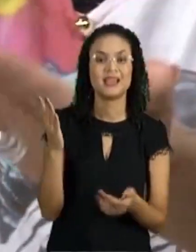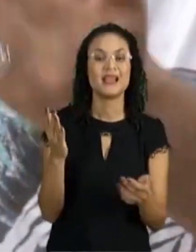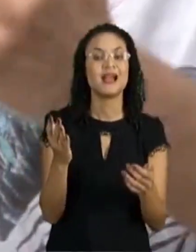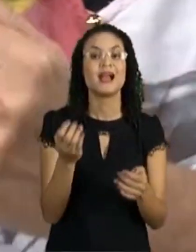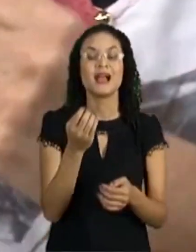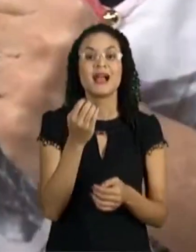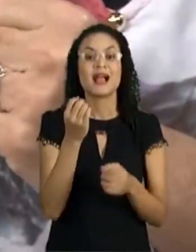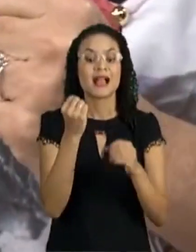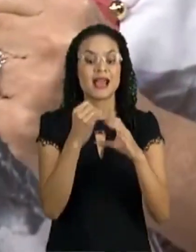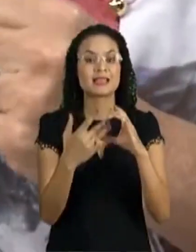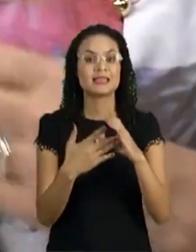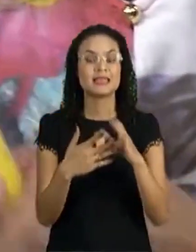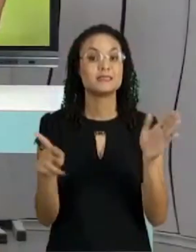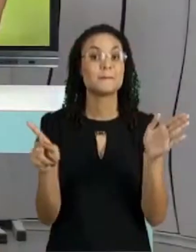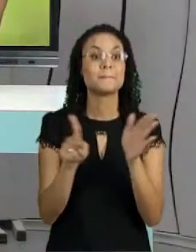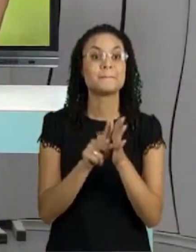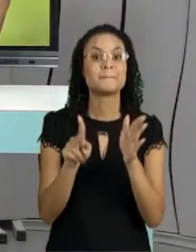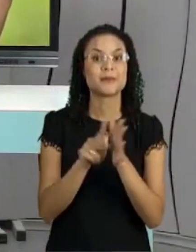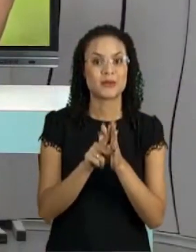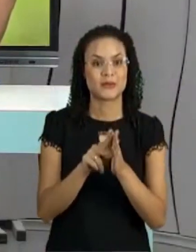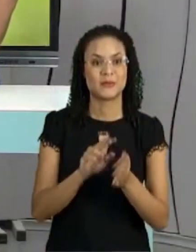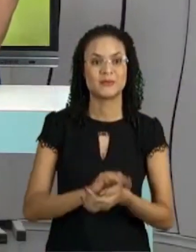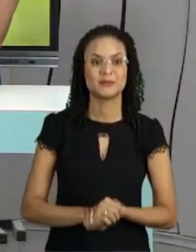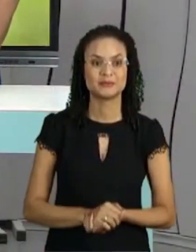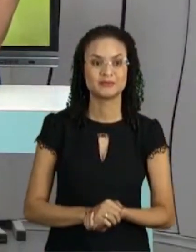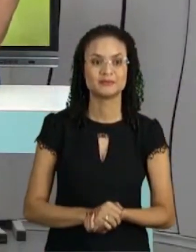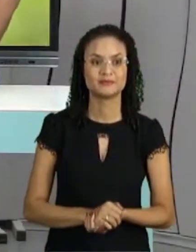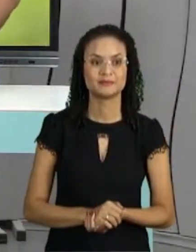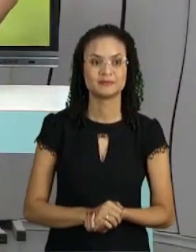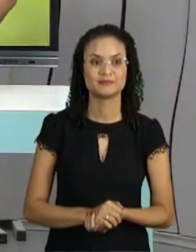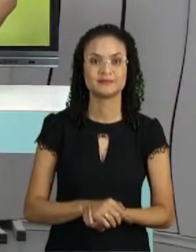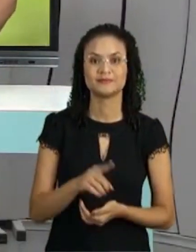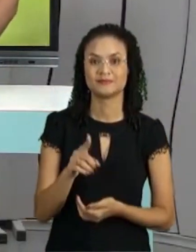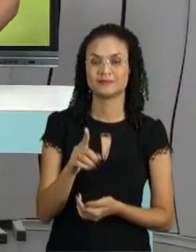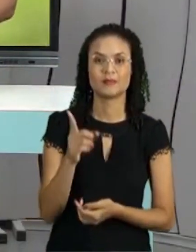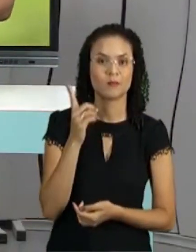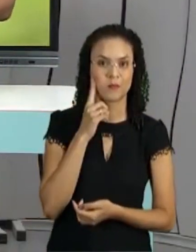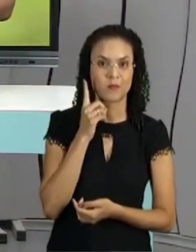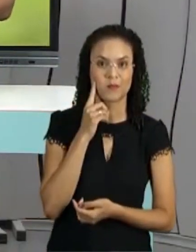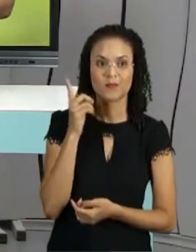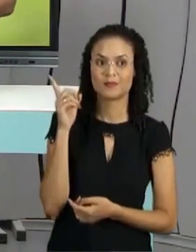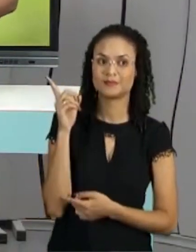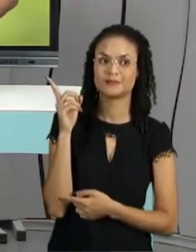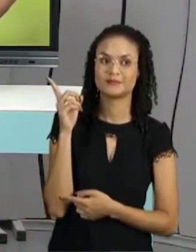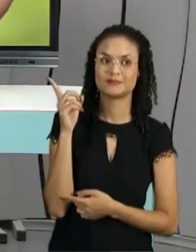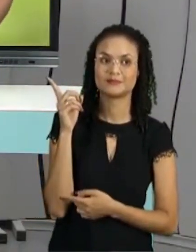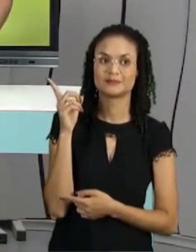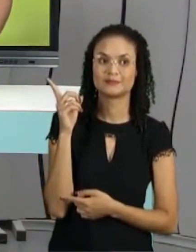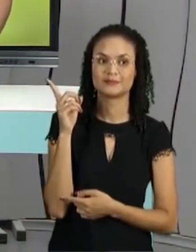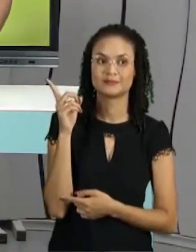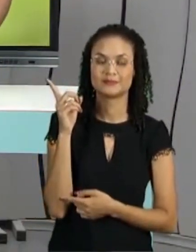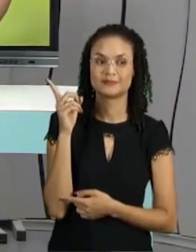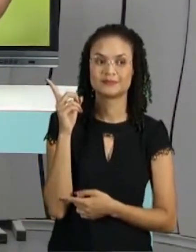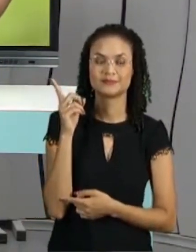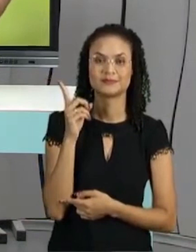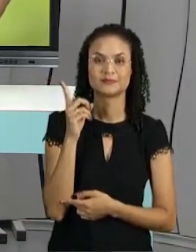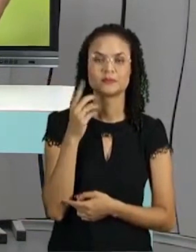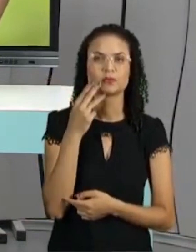Organoléptica! E você pode pegar uma balinha aqui, pode por na boca, eu vou pegar uma também, que ela tem um sabor